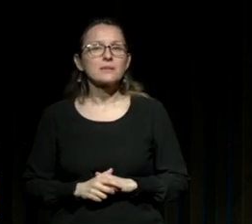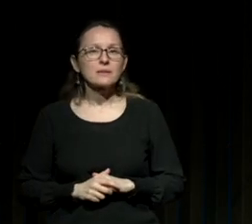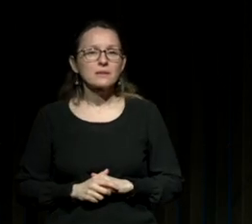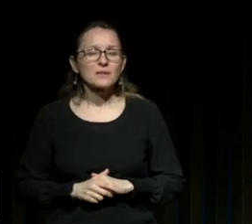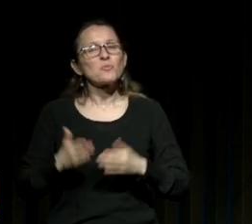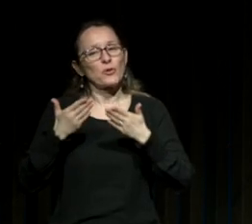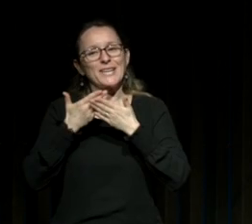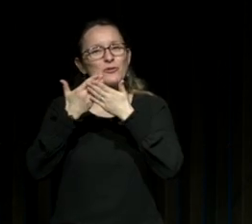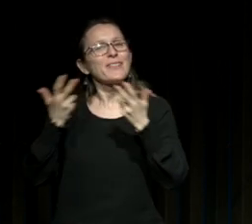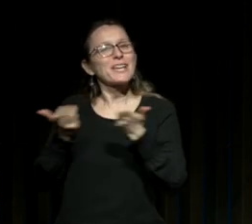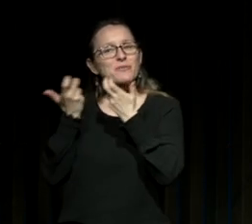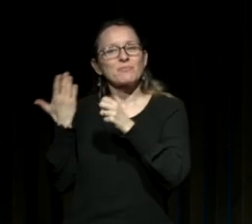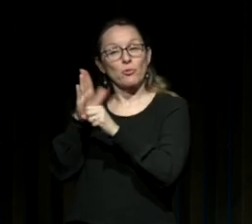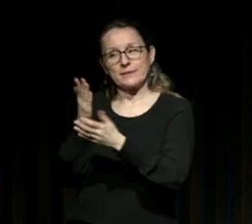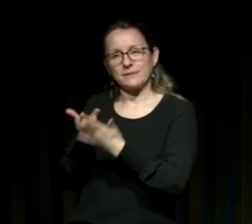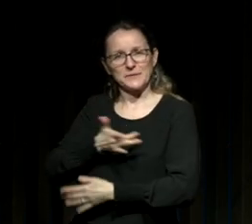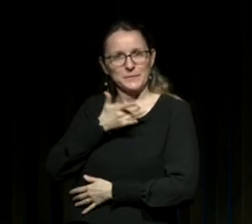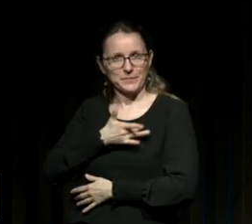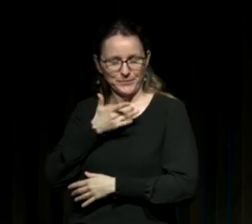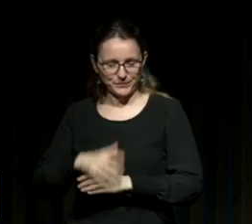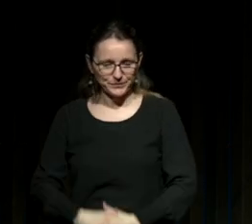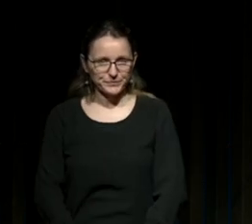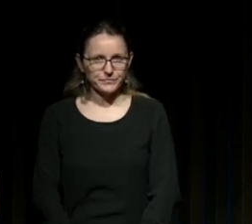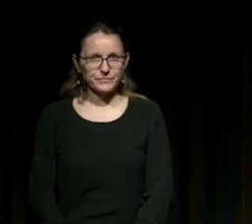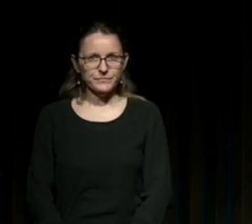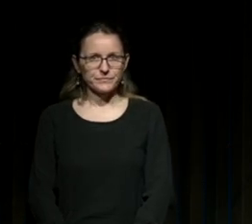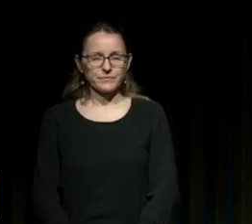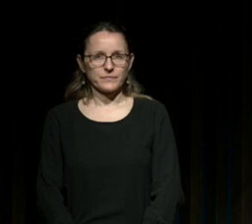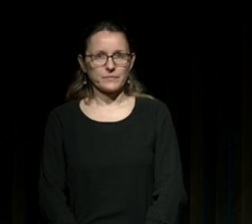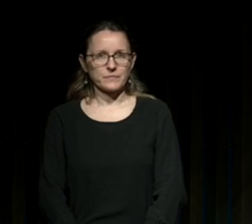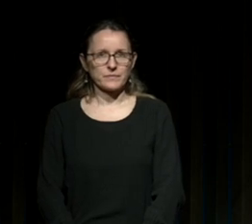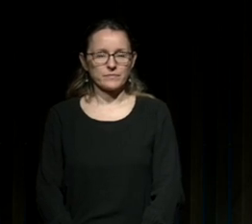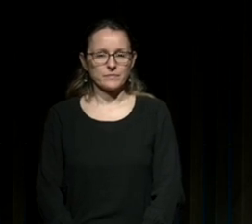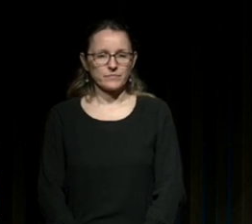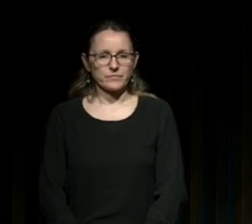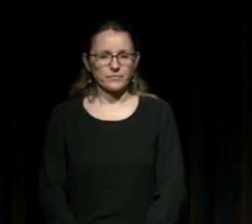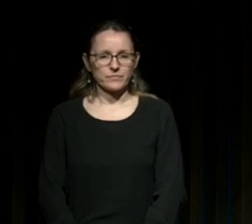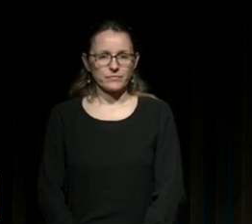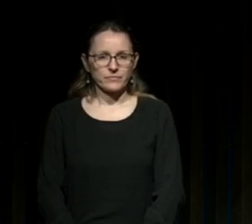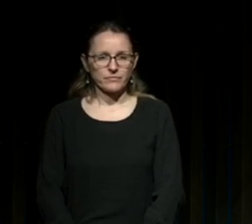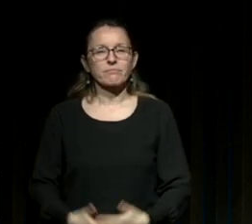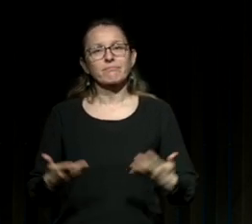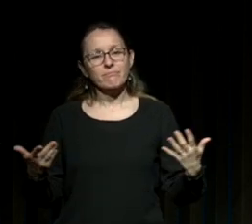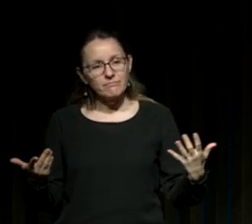me semble assez intéressante en terme de deux conseils alimentaires de conseils diététiques